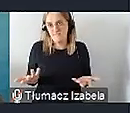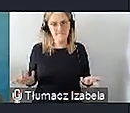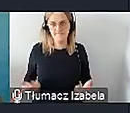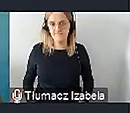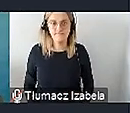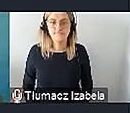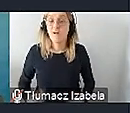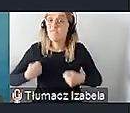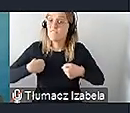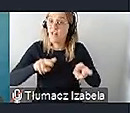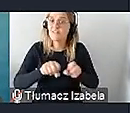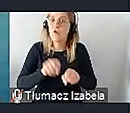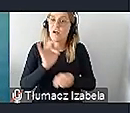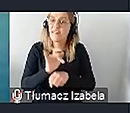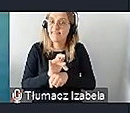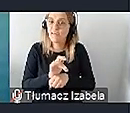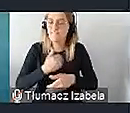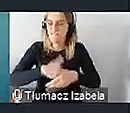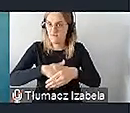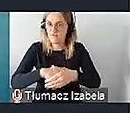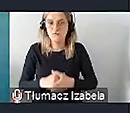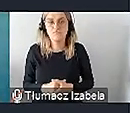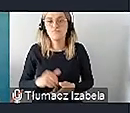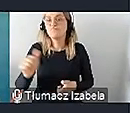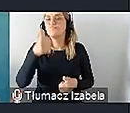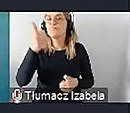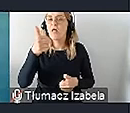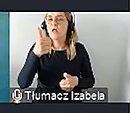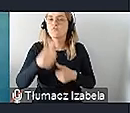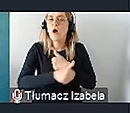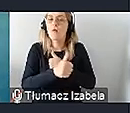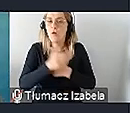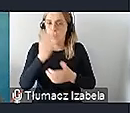Wracając do krytyka wewnętrznego - ten pierwszy argument mamy za sobą.